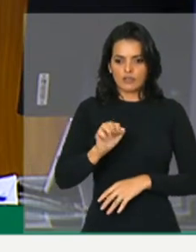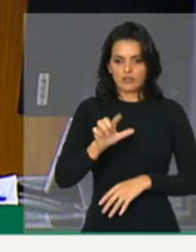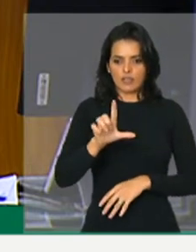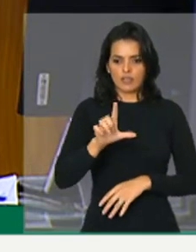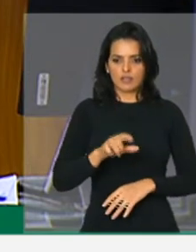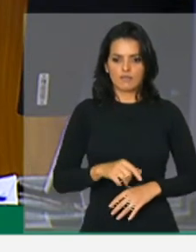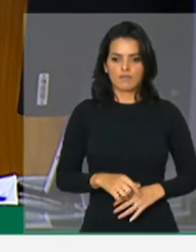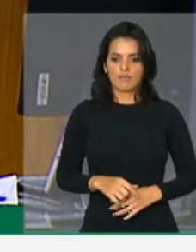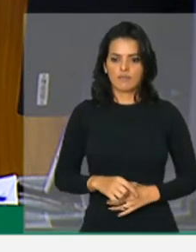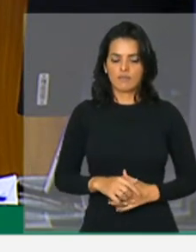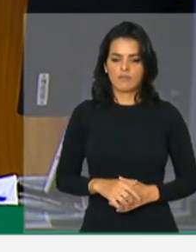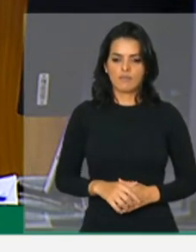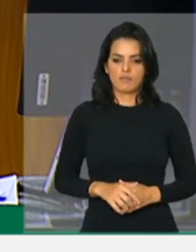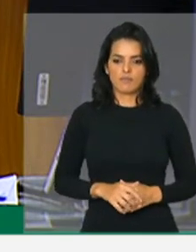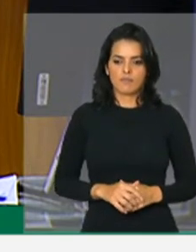ORIENTA O PP PT? -- [DEPUTADO]: